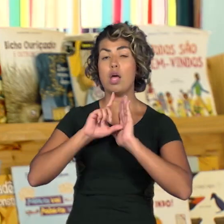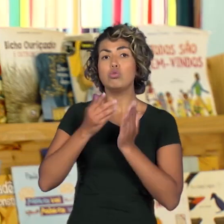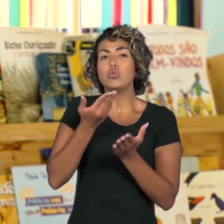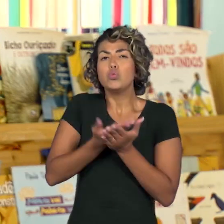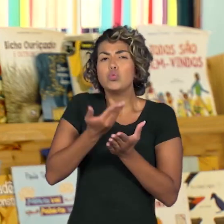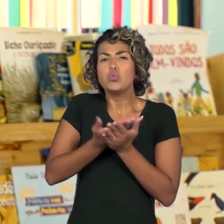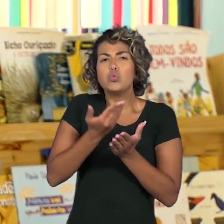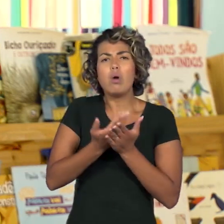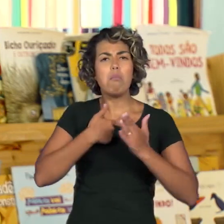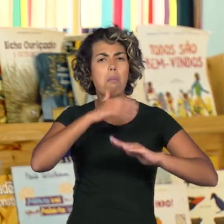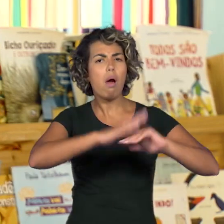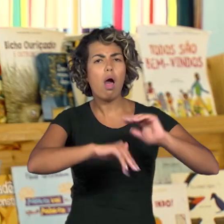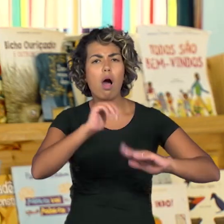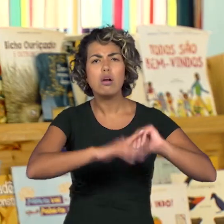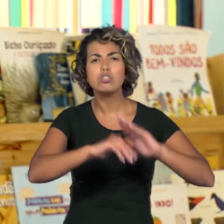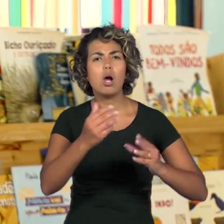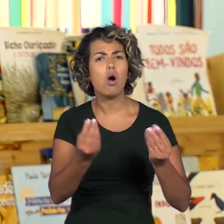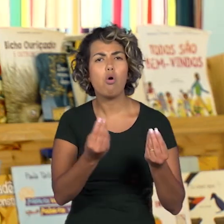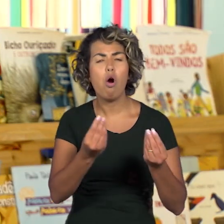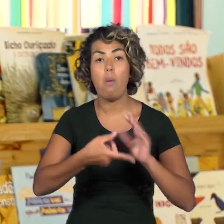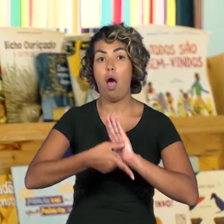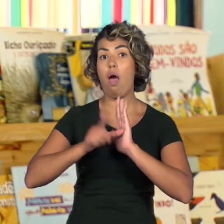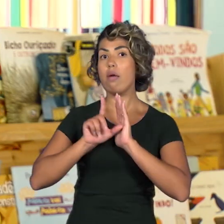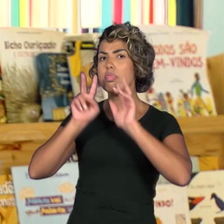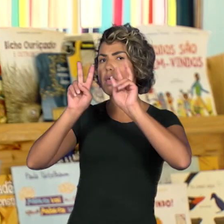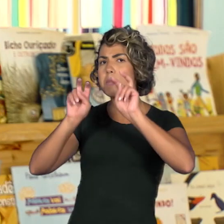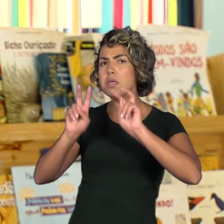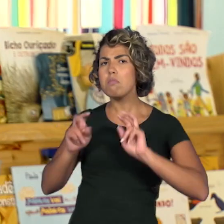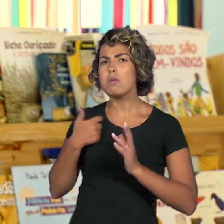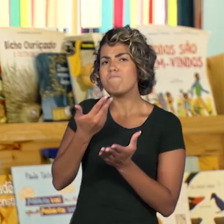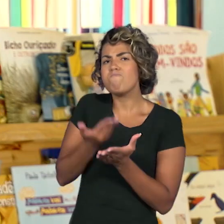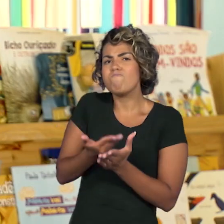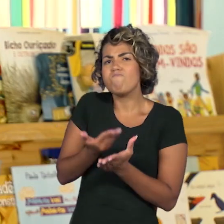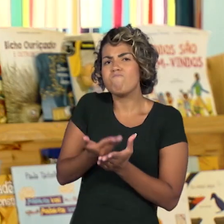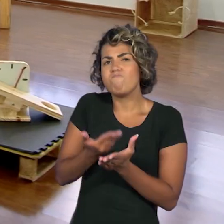ESTUDAR TEMAS DE SEUS FAZERES, DE ACORDO COM O AGRUPAMENTO DE ATUAÇÃO.